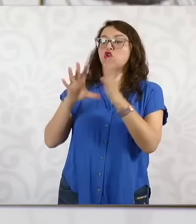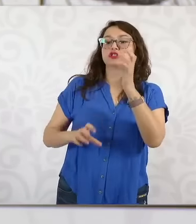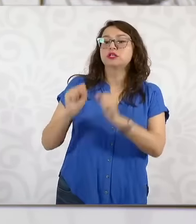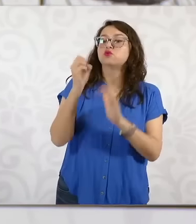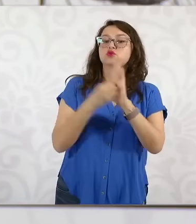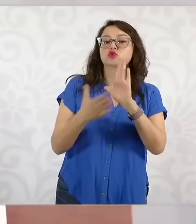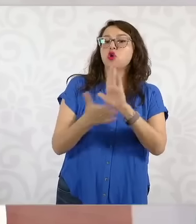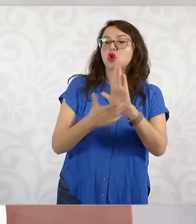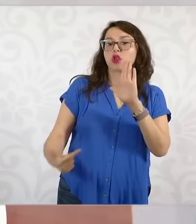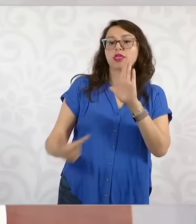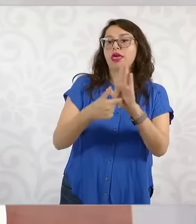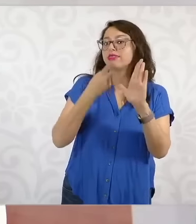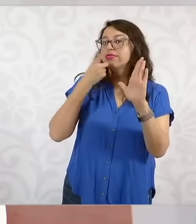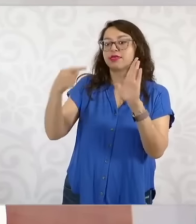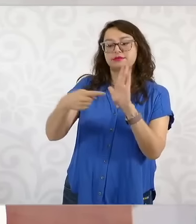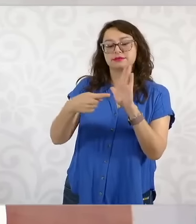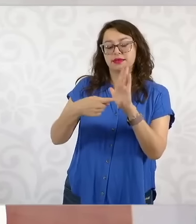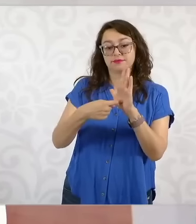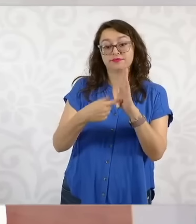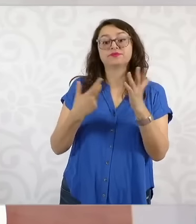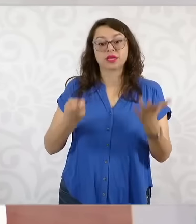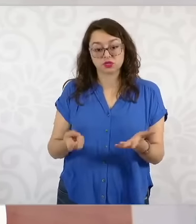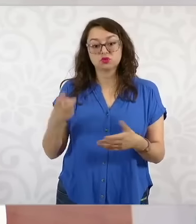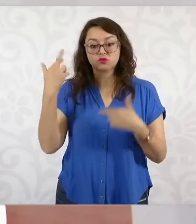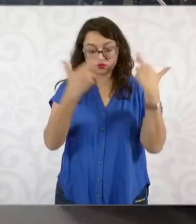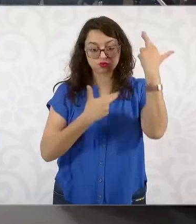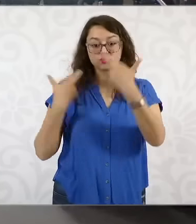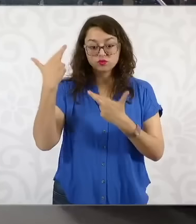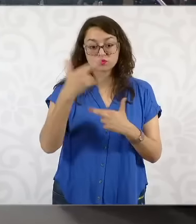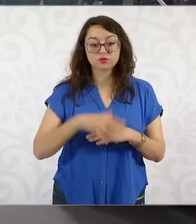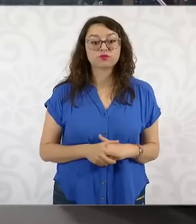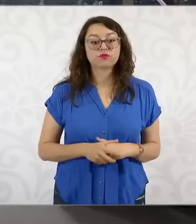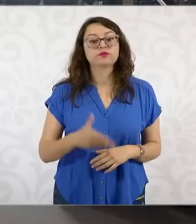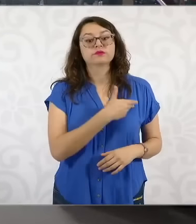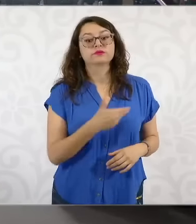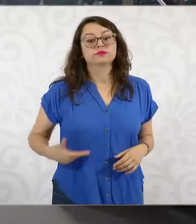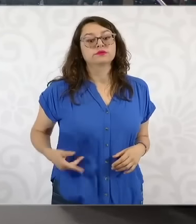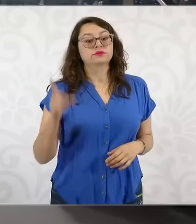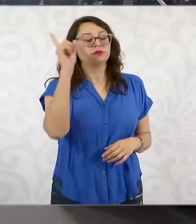error se tiene que corregir y de todas maneras se va a revisar. Sí, presidenta. Y en otro tema, de